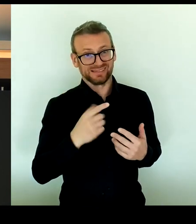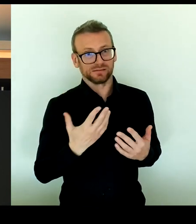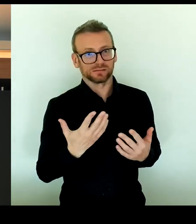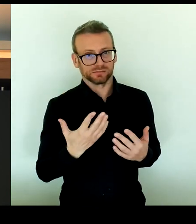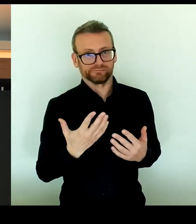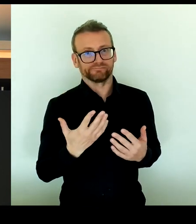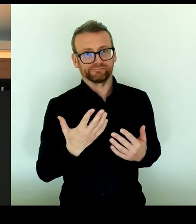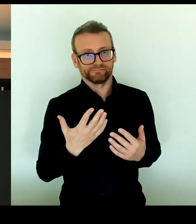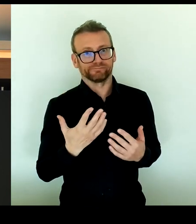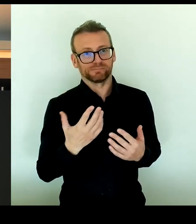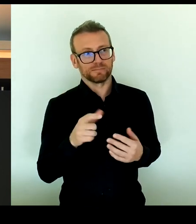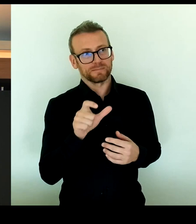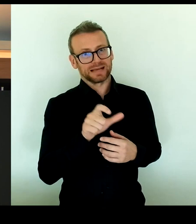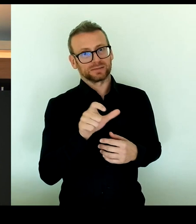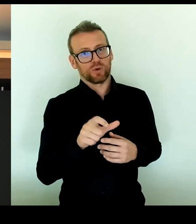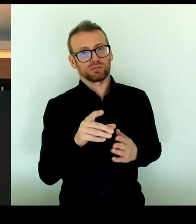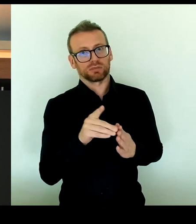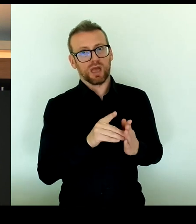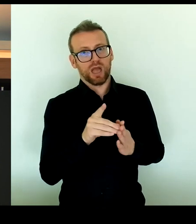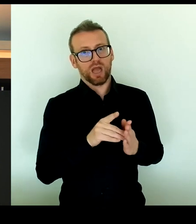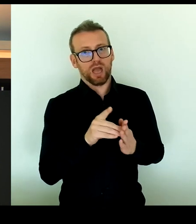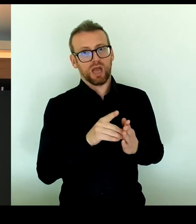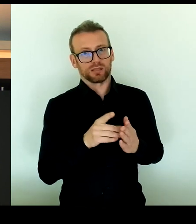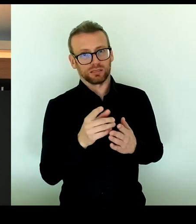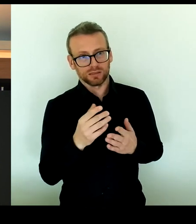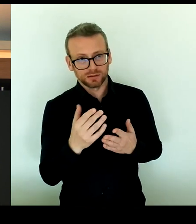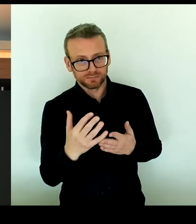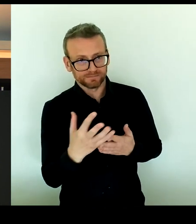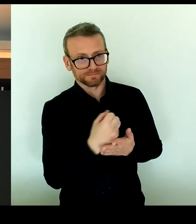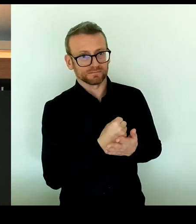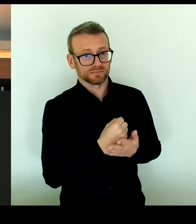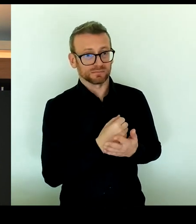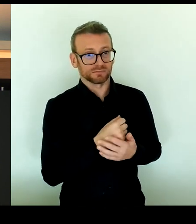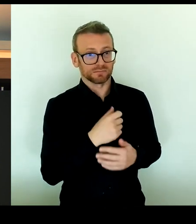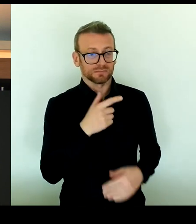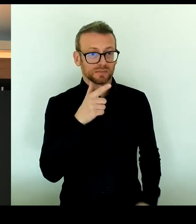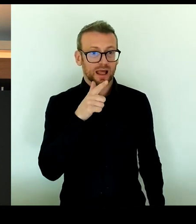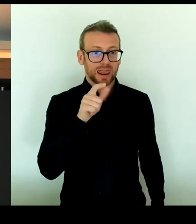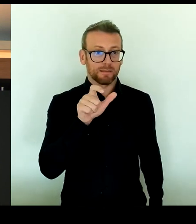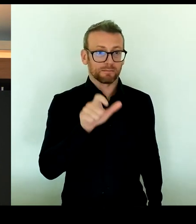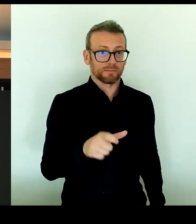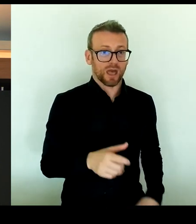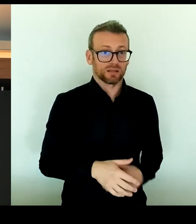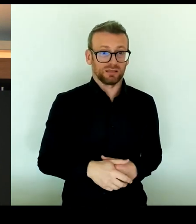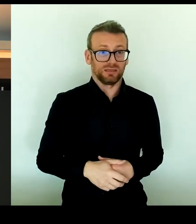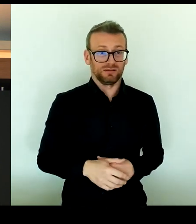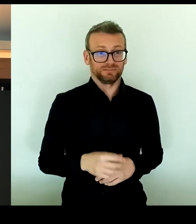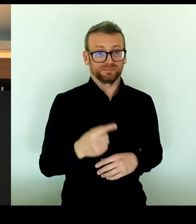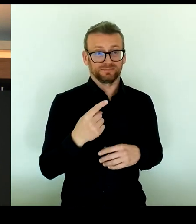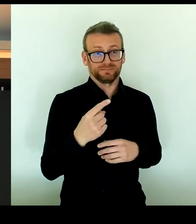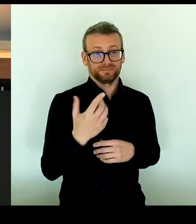datenschutzrechtliche Bedenken ergeben. Der Datenschutz wurde in der Zeit der Corona-Maßnahmen sowie andere